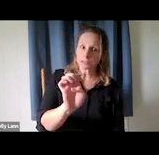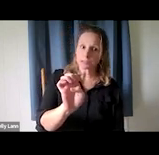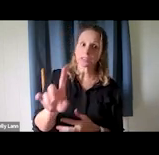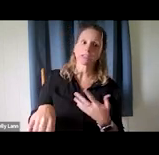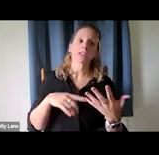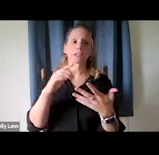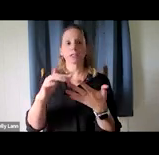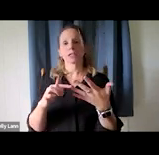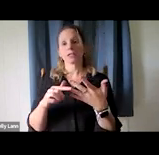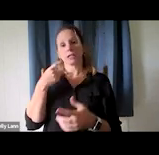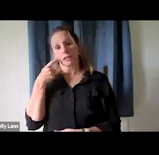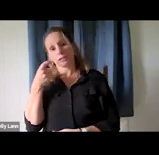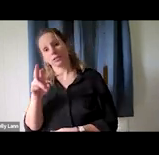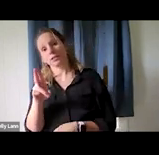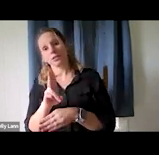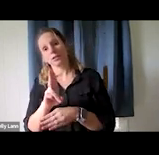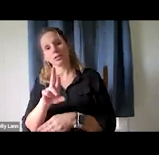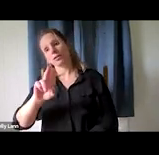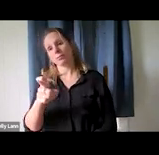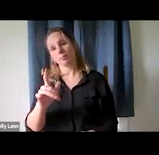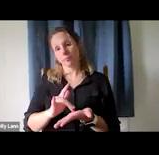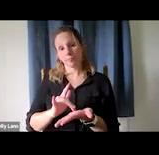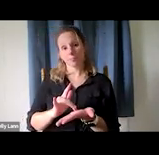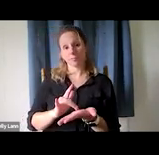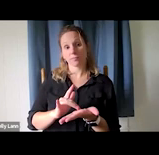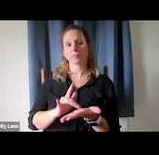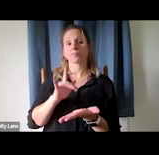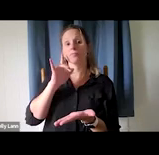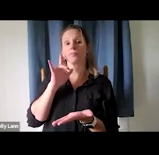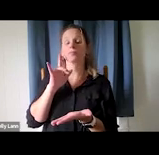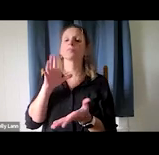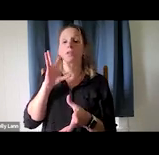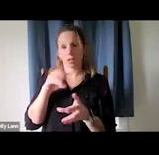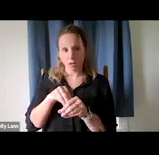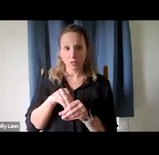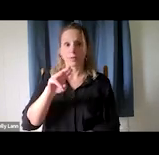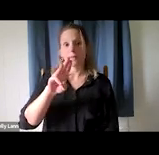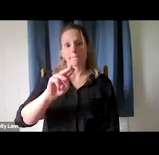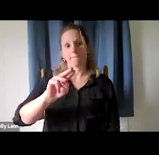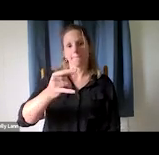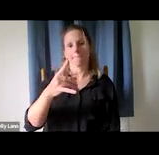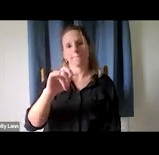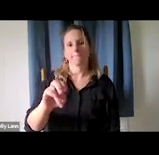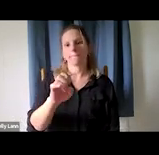adicción o uso de medicamentos recetados. Y eso incluye metadona o Suboxone,